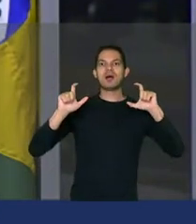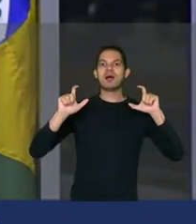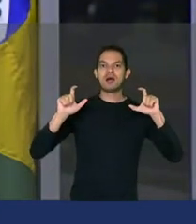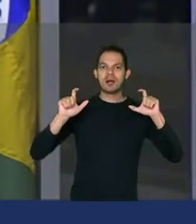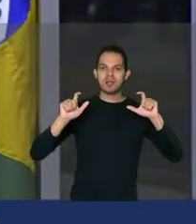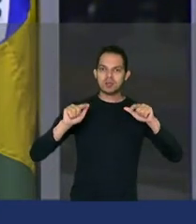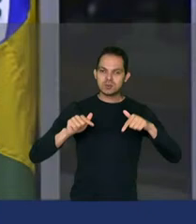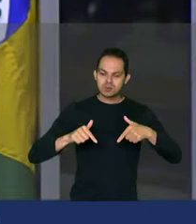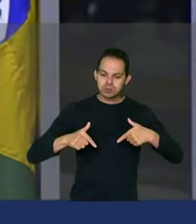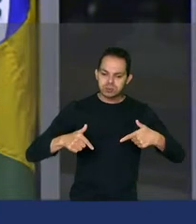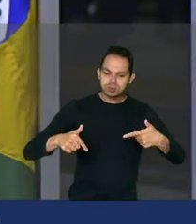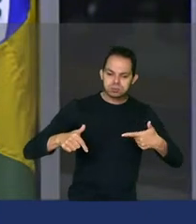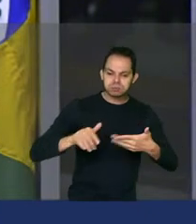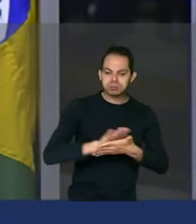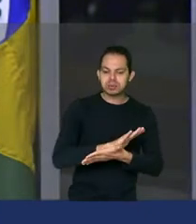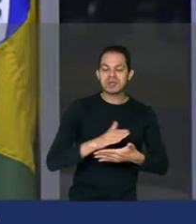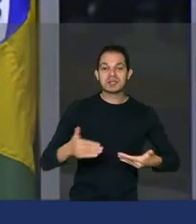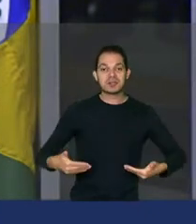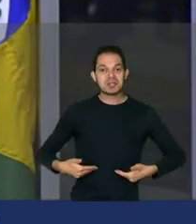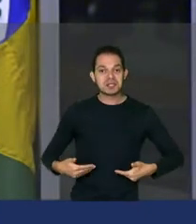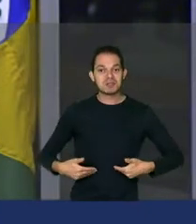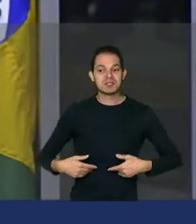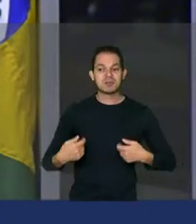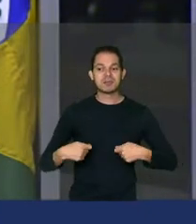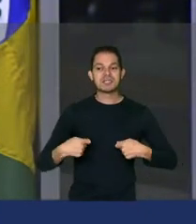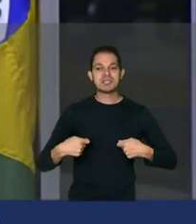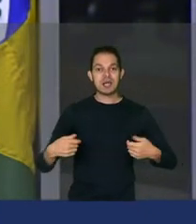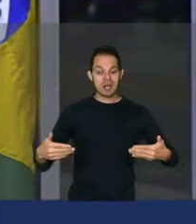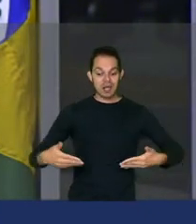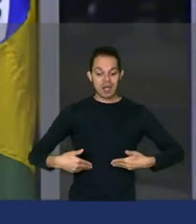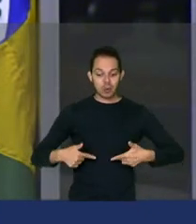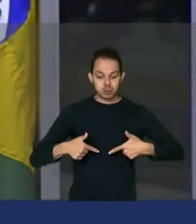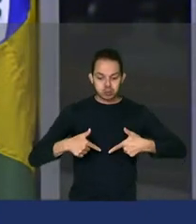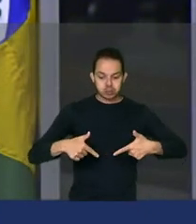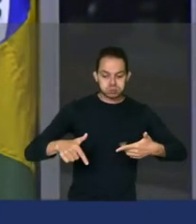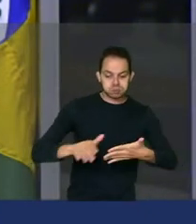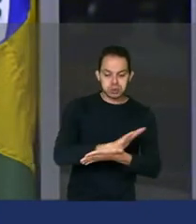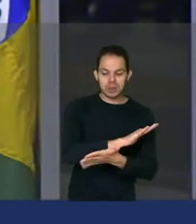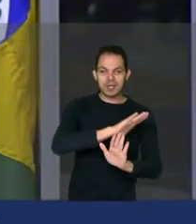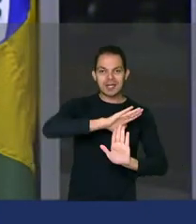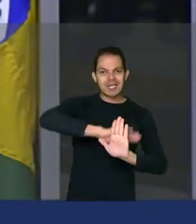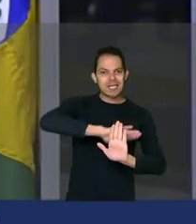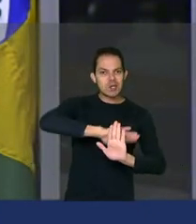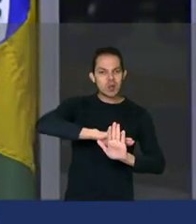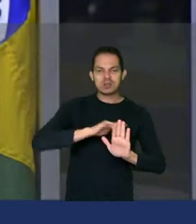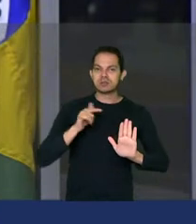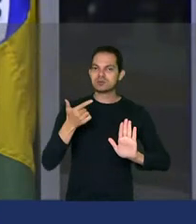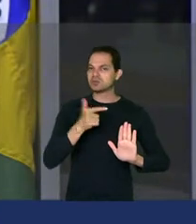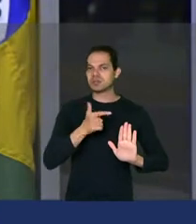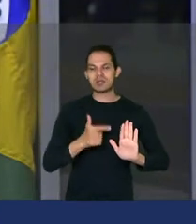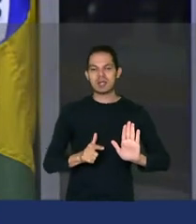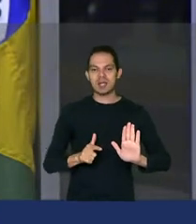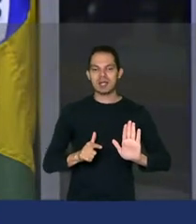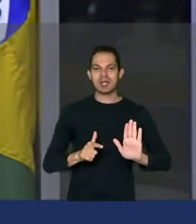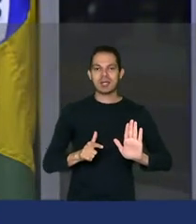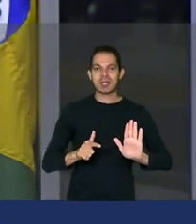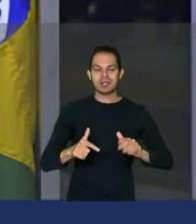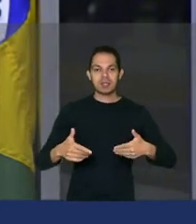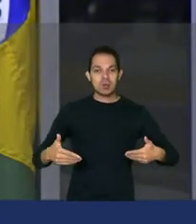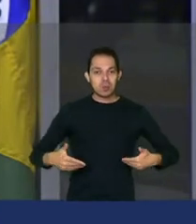NAQUELE MOMENTO FOI UM FINAL DE ALERTA PARA O DESAFIO DE ENFRENTAR A FOME. O ENFRENTAMENTO DA FOME NÃO TEM